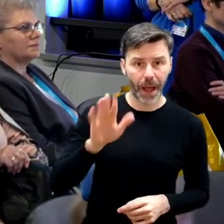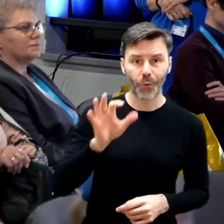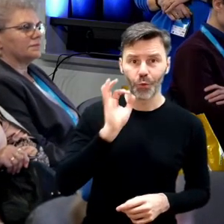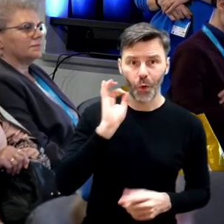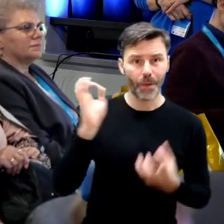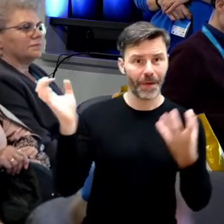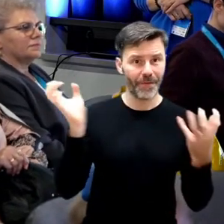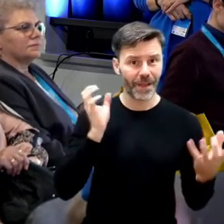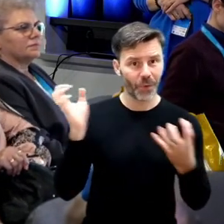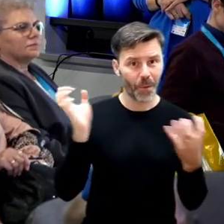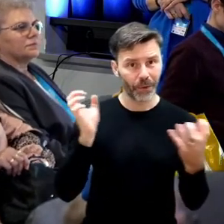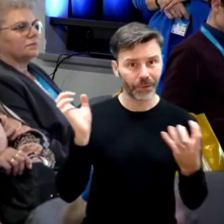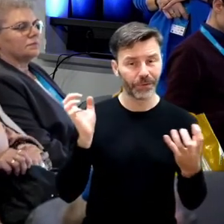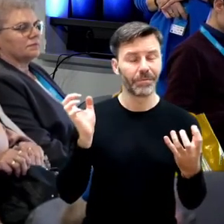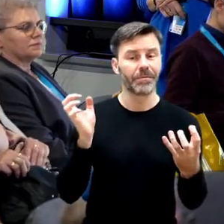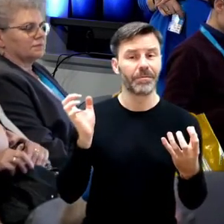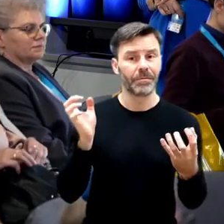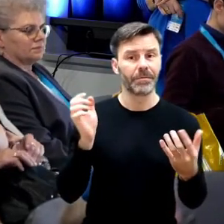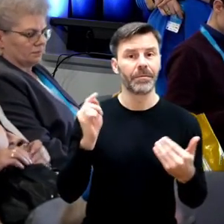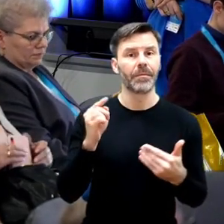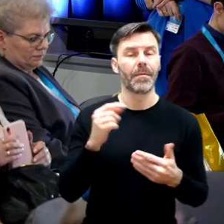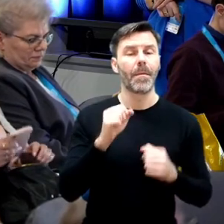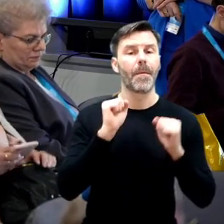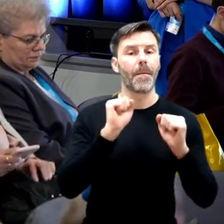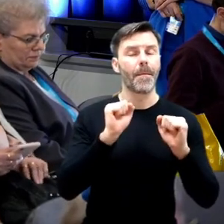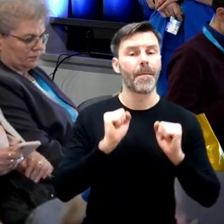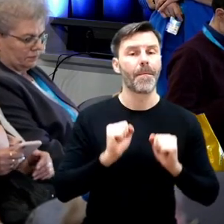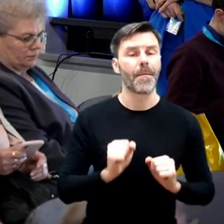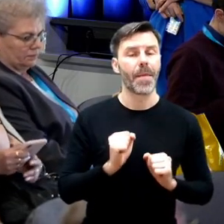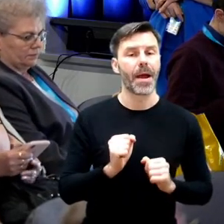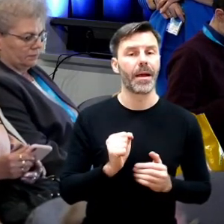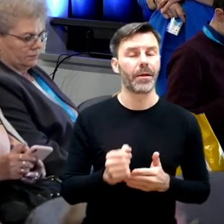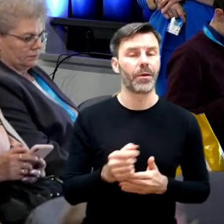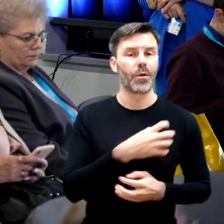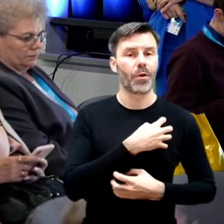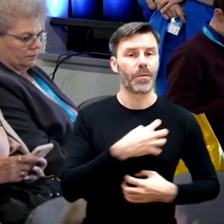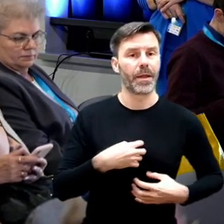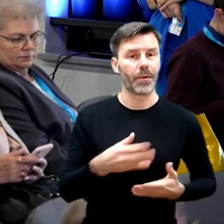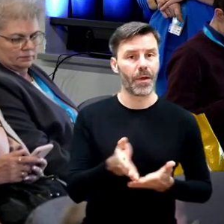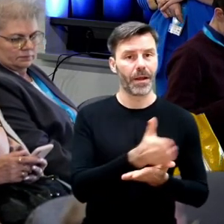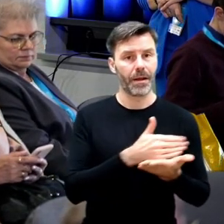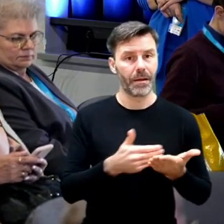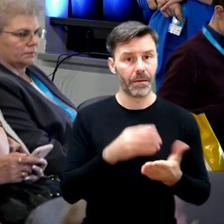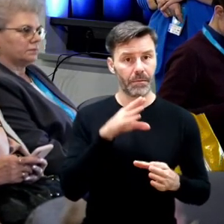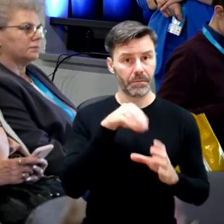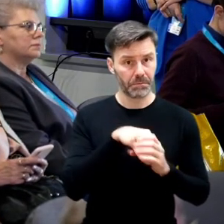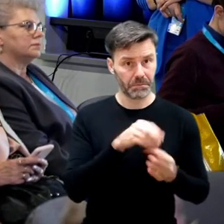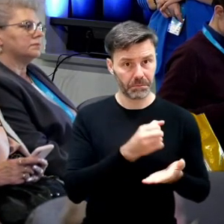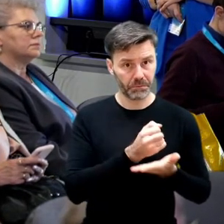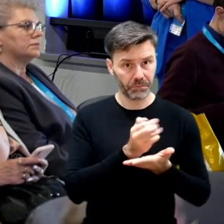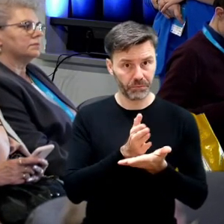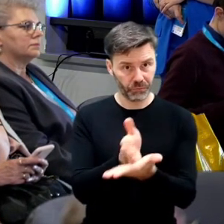że właśnie z Banku Gospodarstwa Krajowego takie wsparcie tego rozwiązania mogłoby jakoś wkrótce nastąpić? Dziękuję.